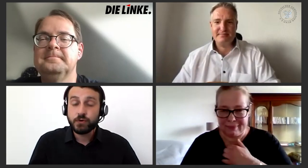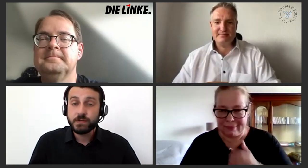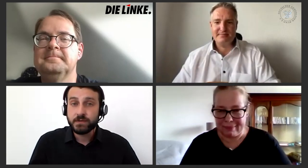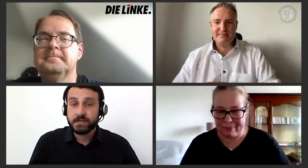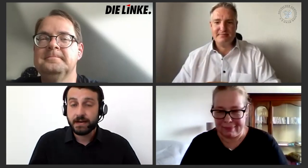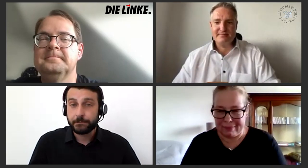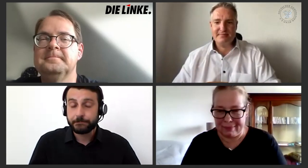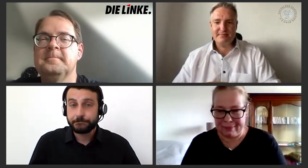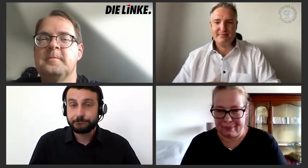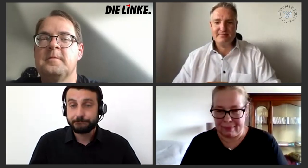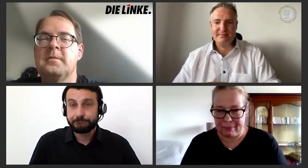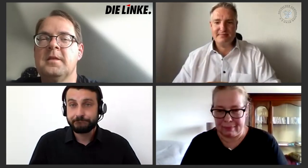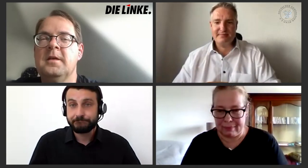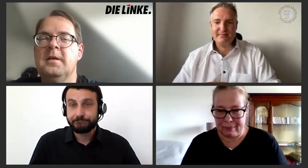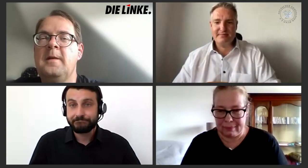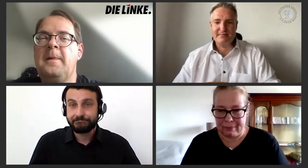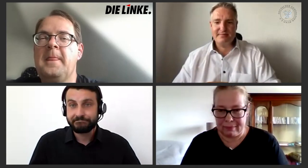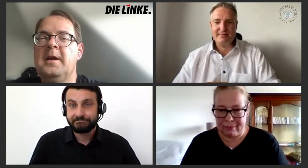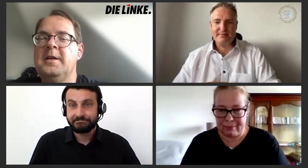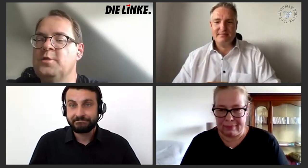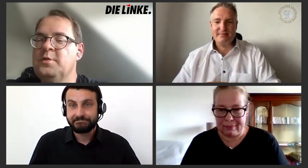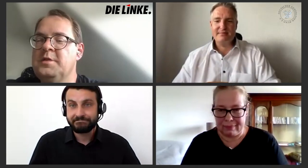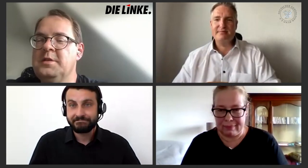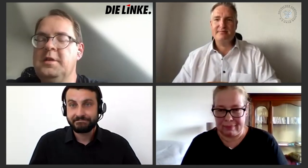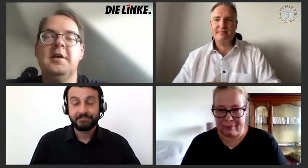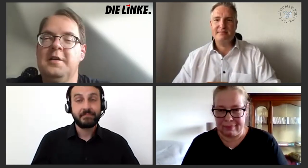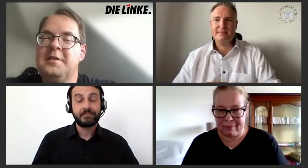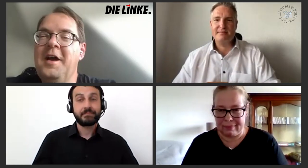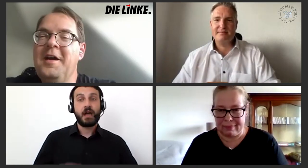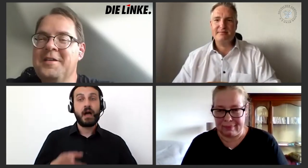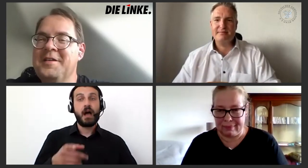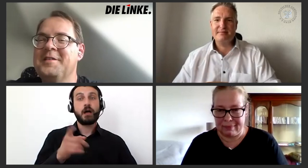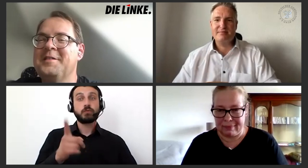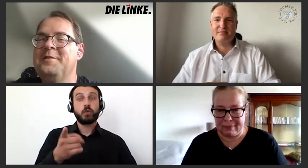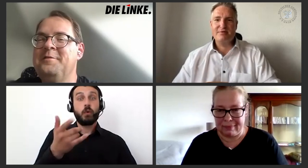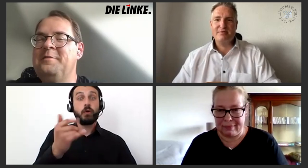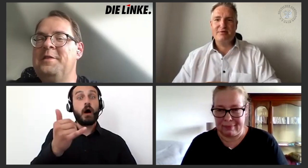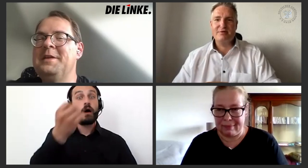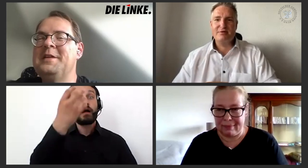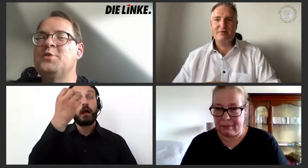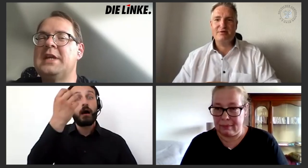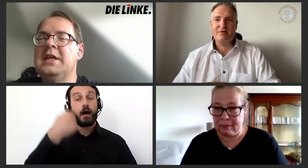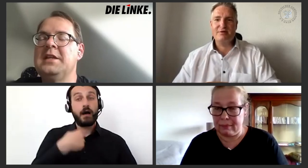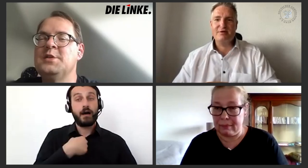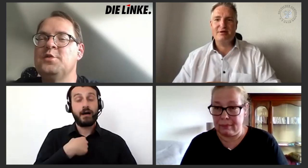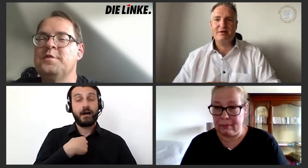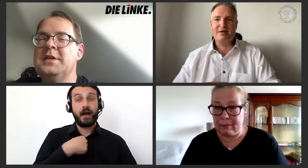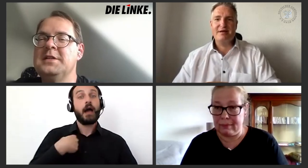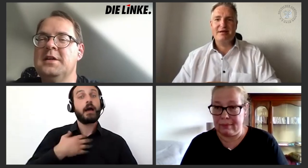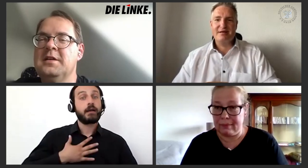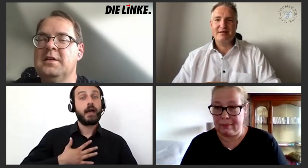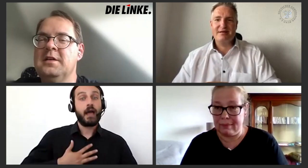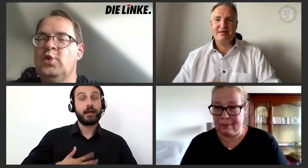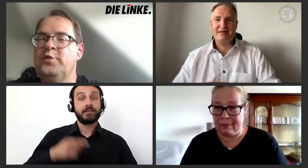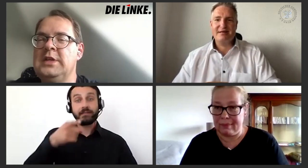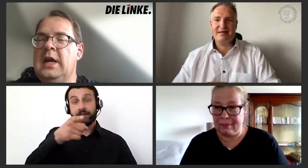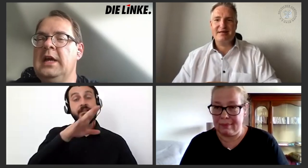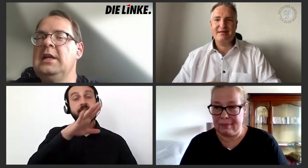Wollen Sie, Herr Pellmann, noch ein Schlusswort sagen? - Ja, klar. Will man natürlich gern! Also vielen Dank,